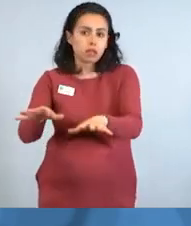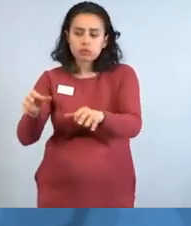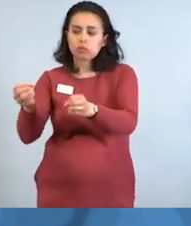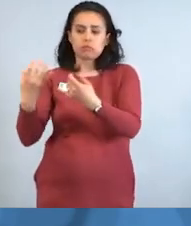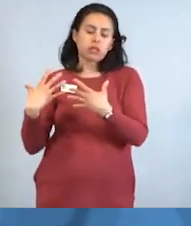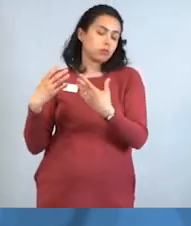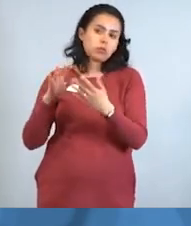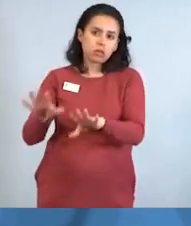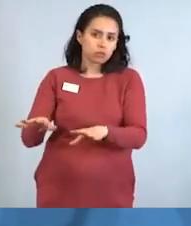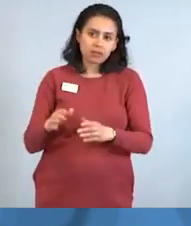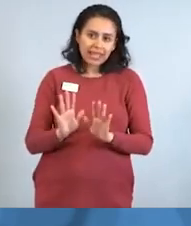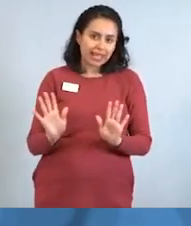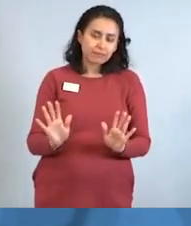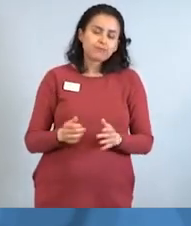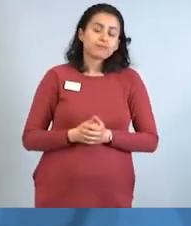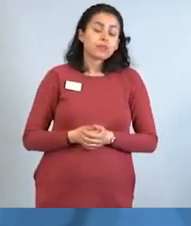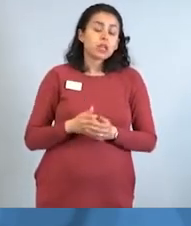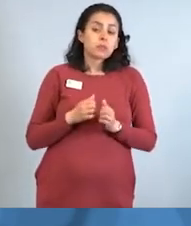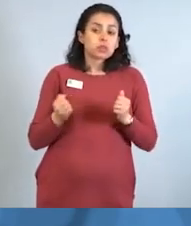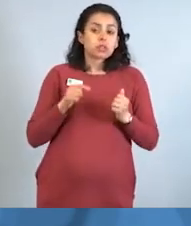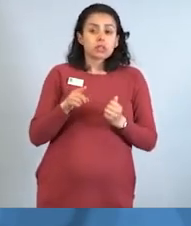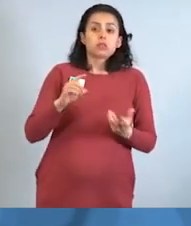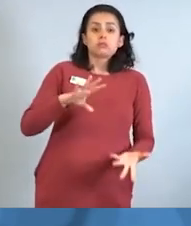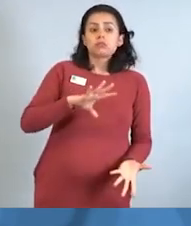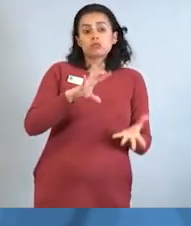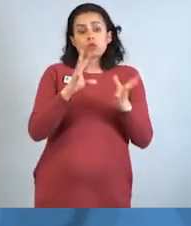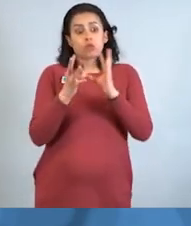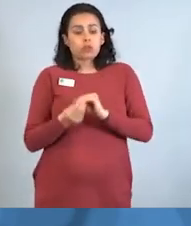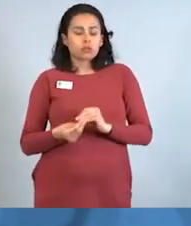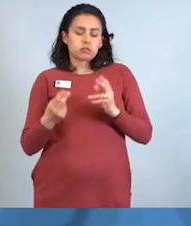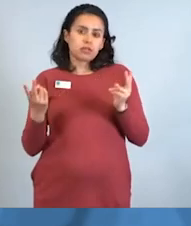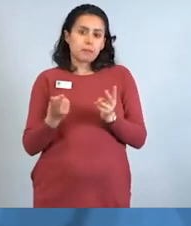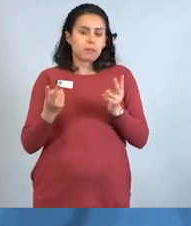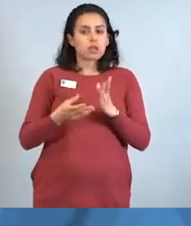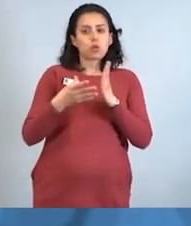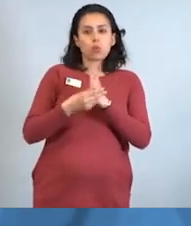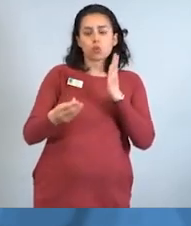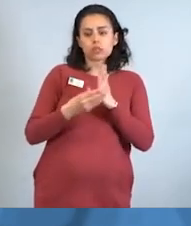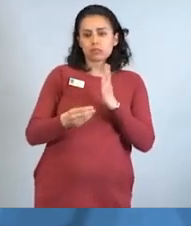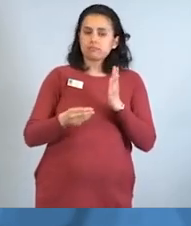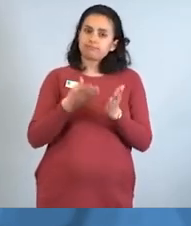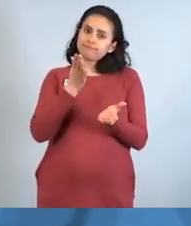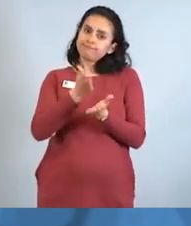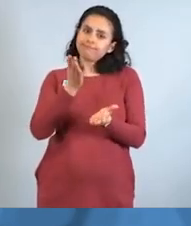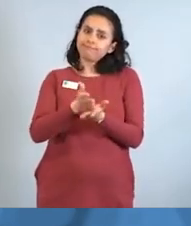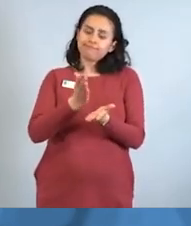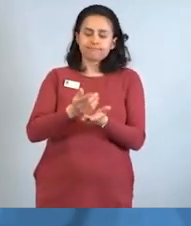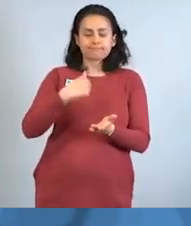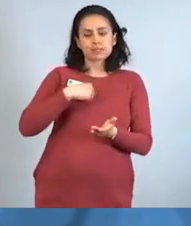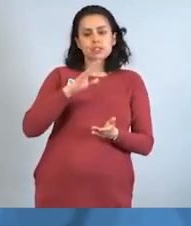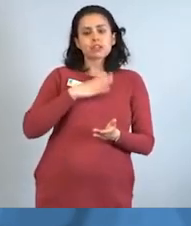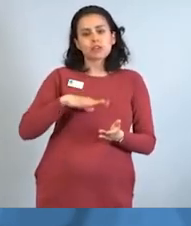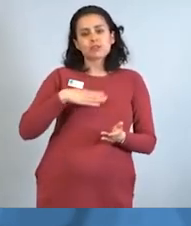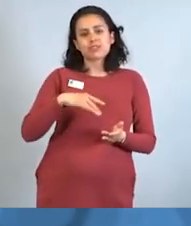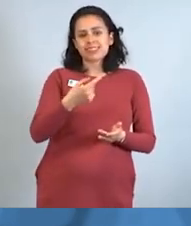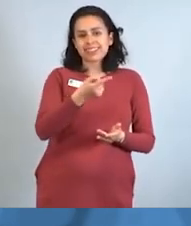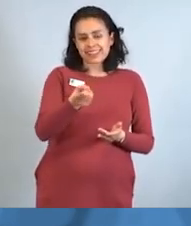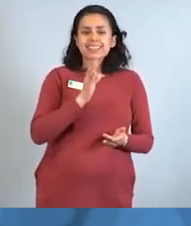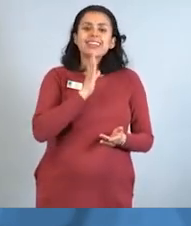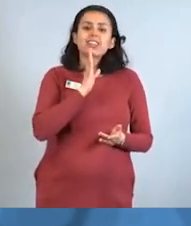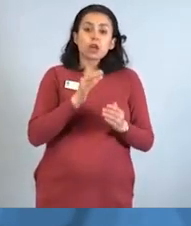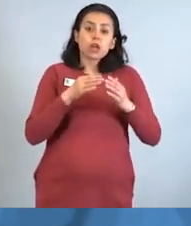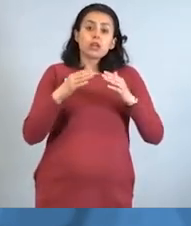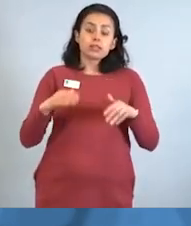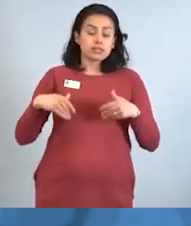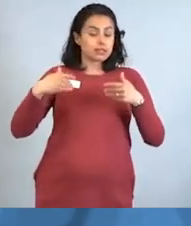Tässä oli kaikki, mitä tällaisena uutispläjäyksenä halusin tuoda ja sitten voisimme ottaa niitä kysymyksiä, joita oli kasapäin.